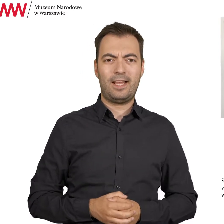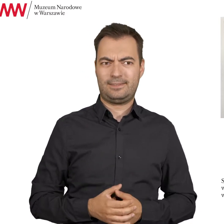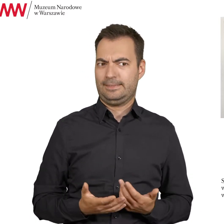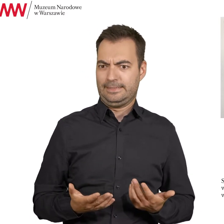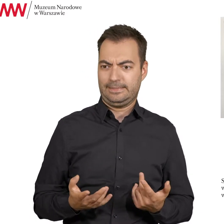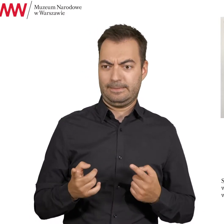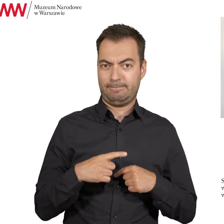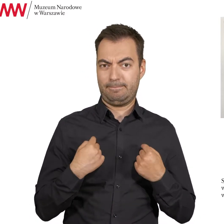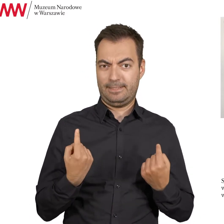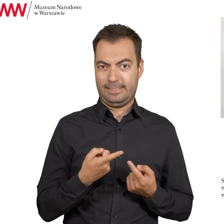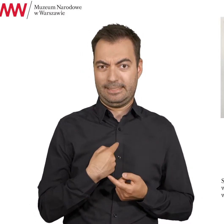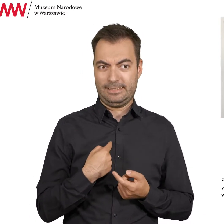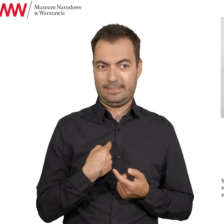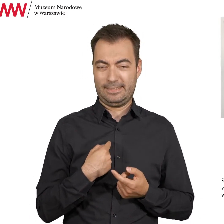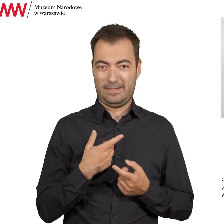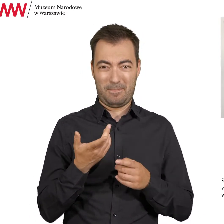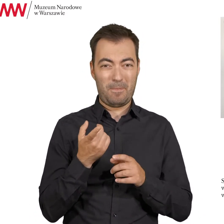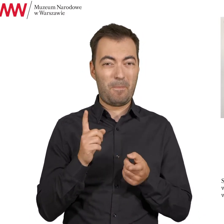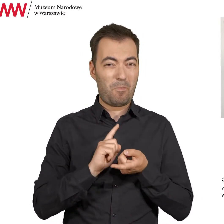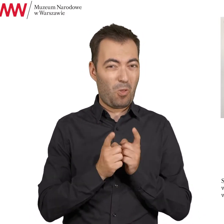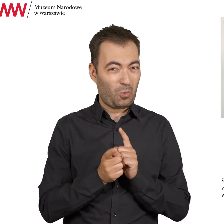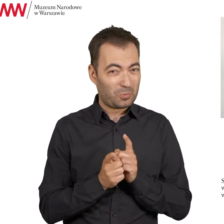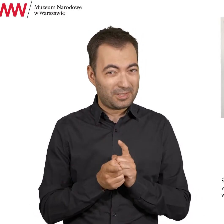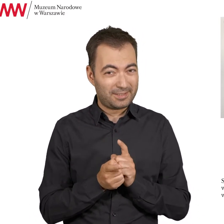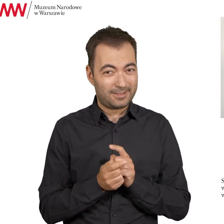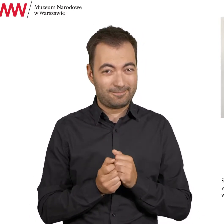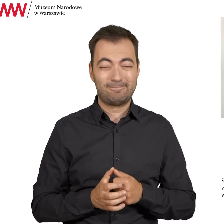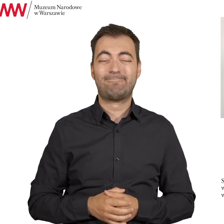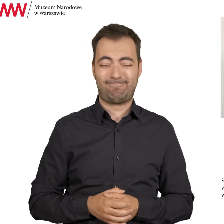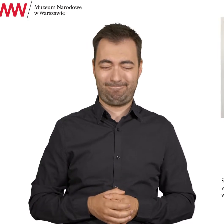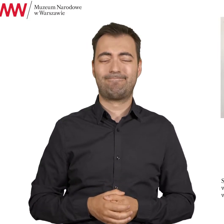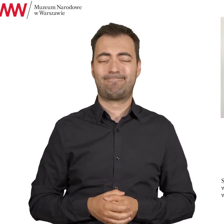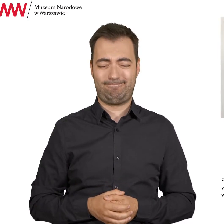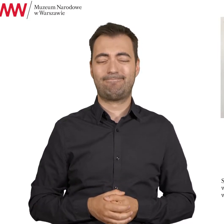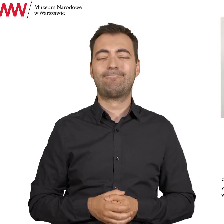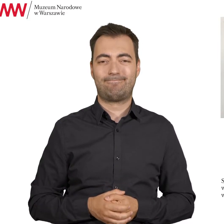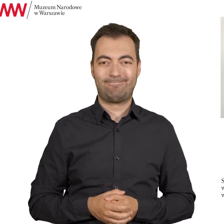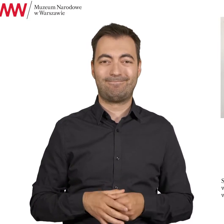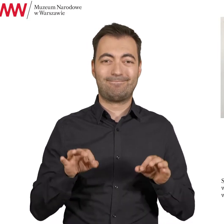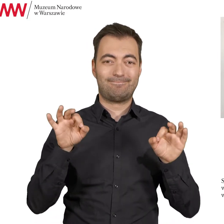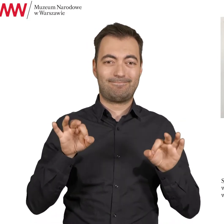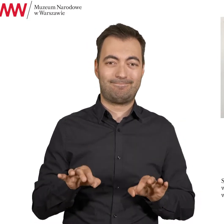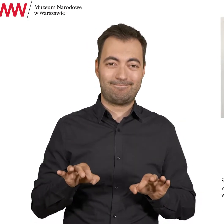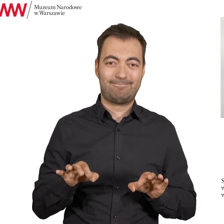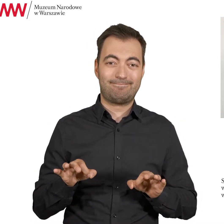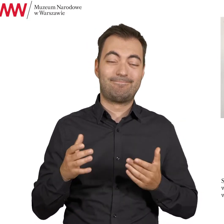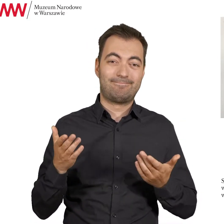Czyżbyśmy zatem były fałszerstwem? Niestety tak.